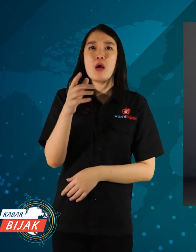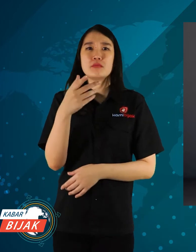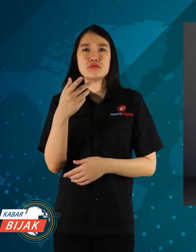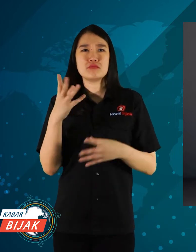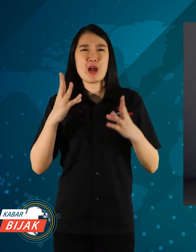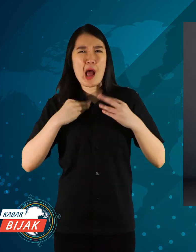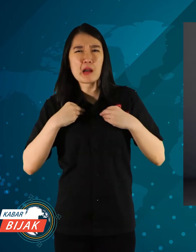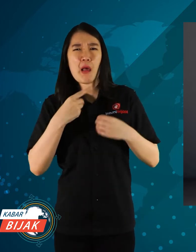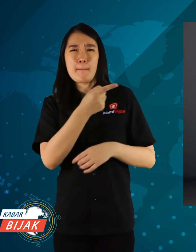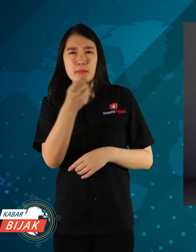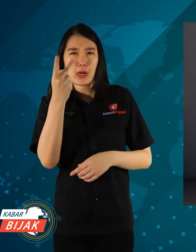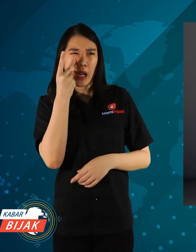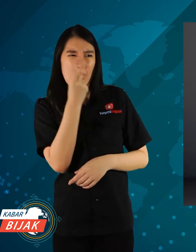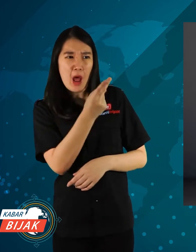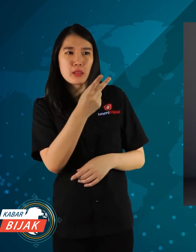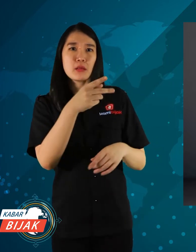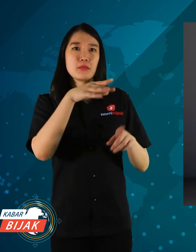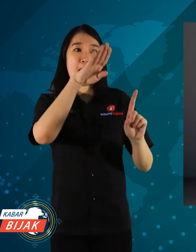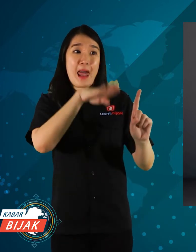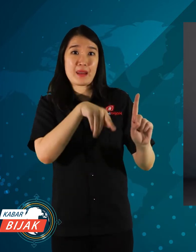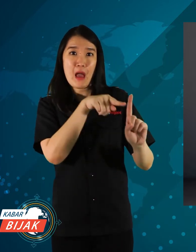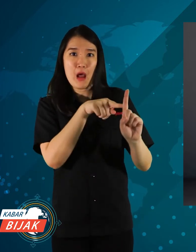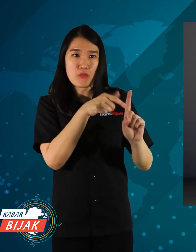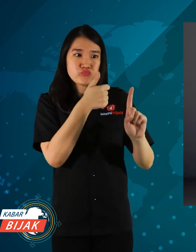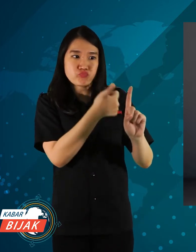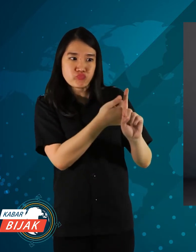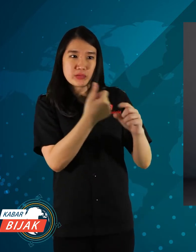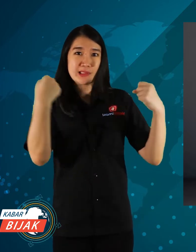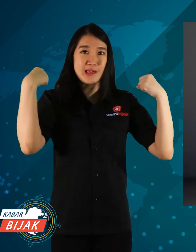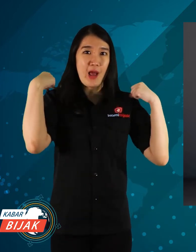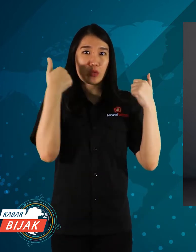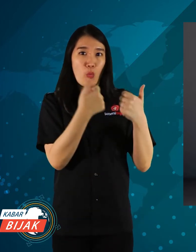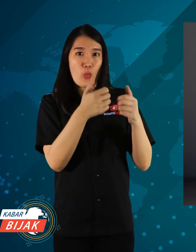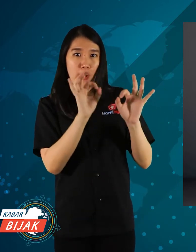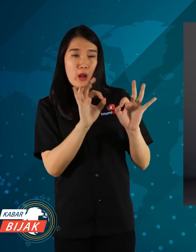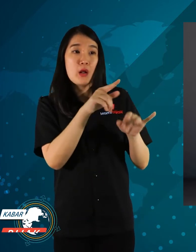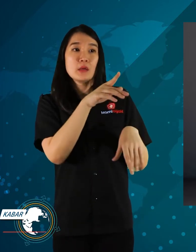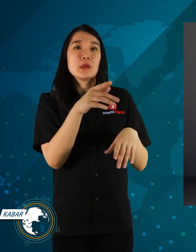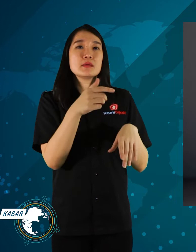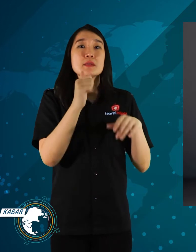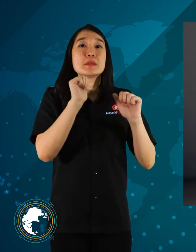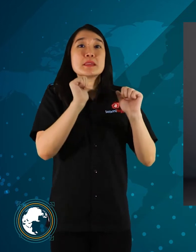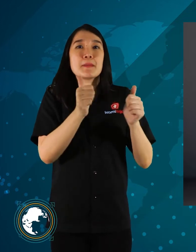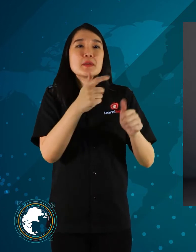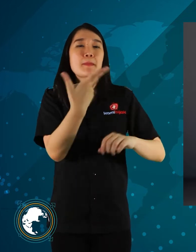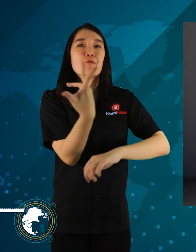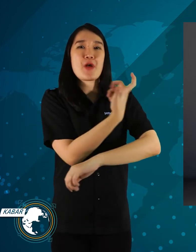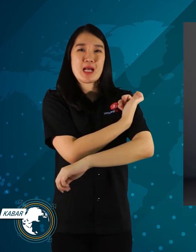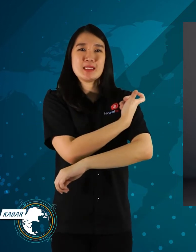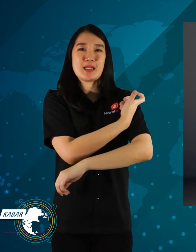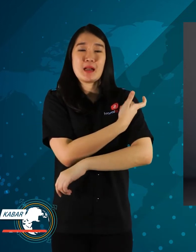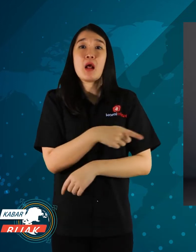juga diharapkan mengecek dulu kesehatan anak sebelum siap divaksin.